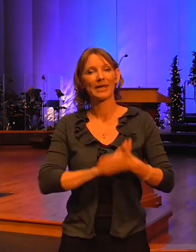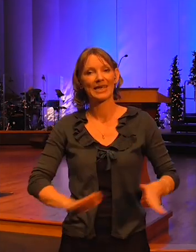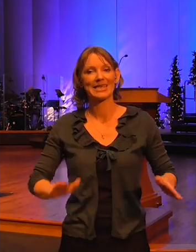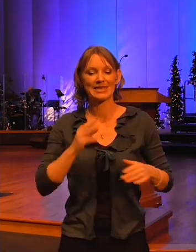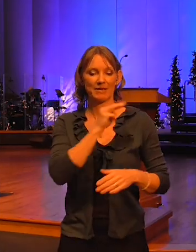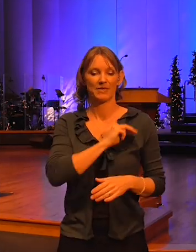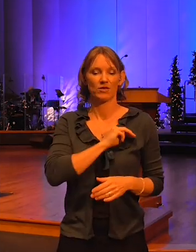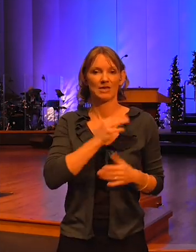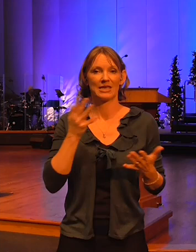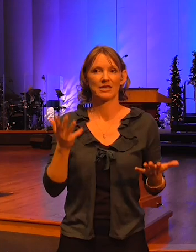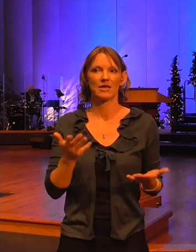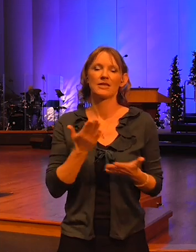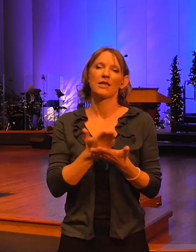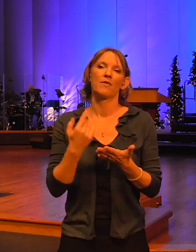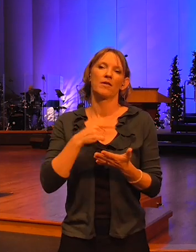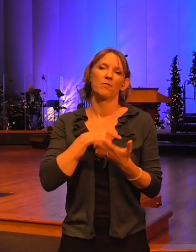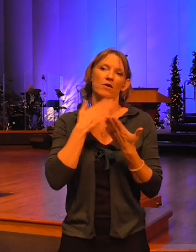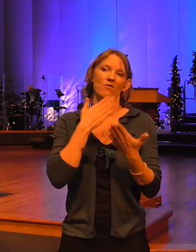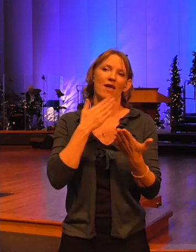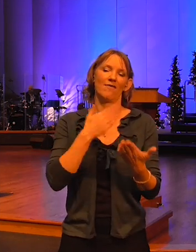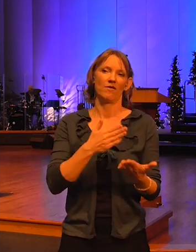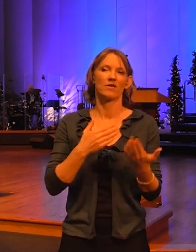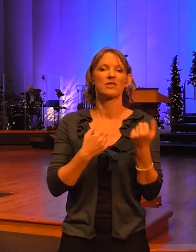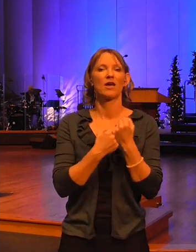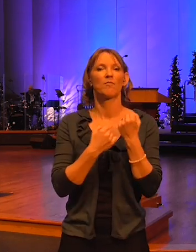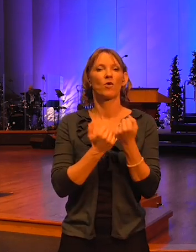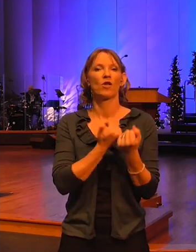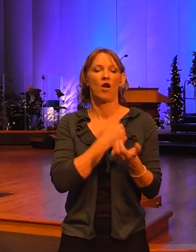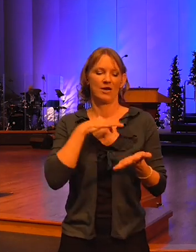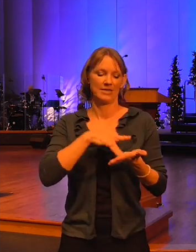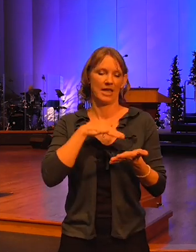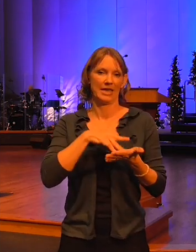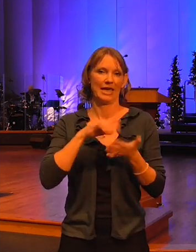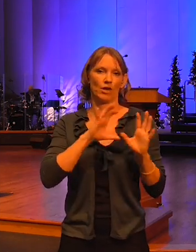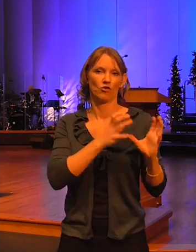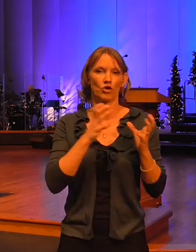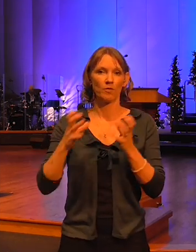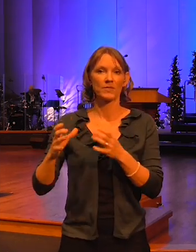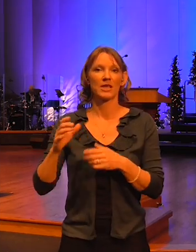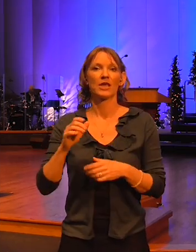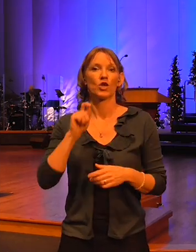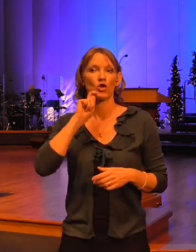agradecidos es por apoyar. nuestros grupos de estudio en Ucrania y sus familias y comunidades